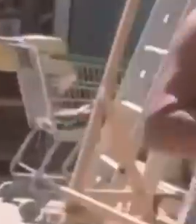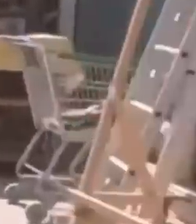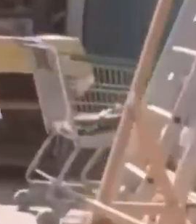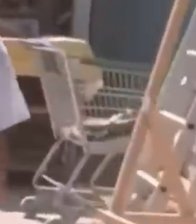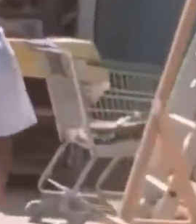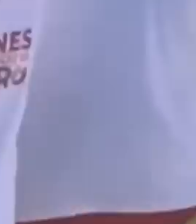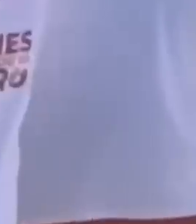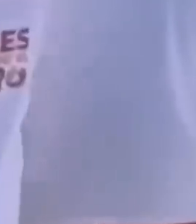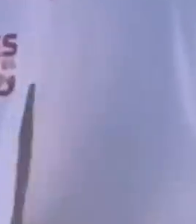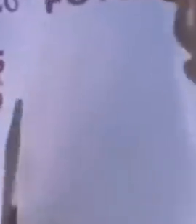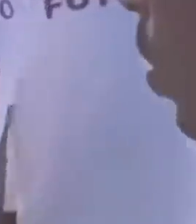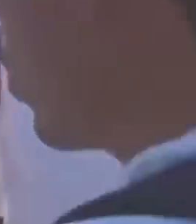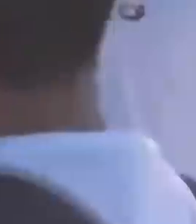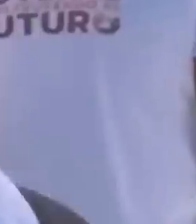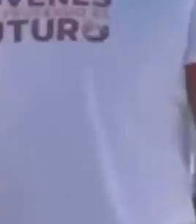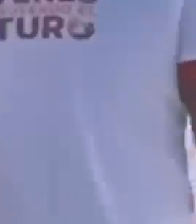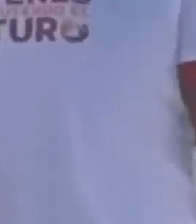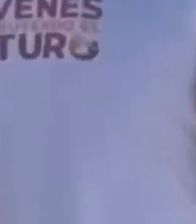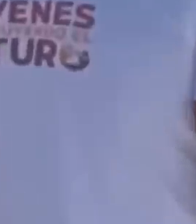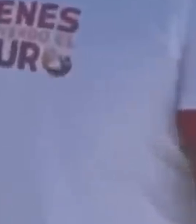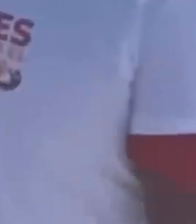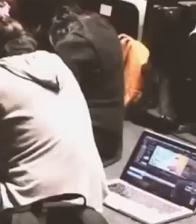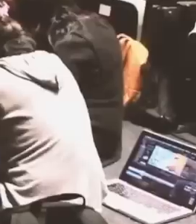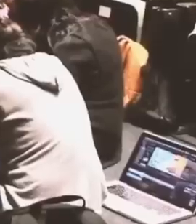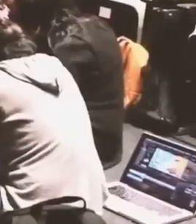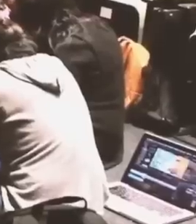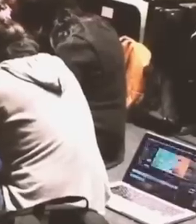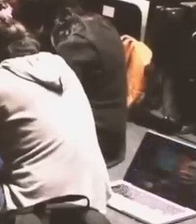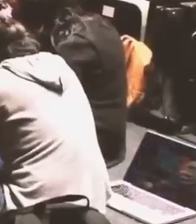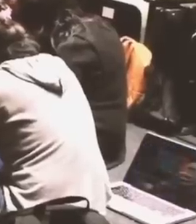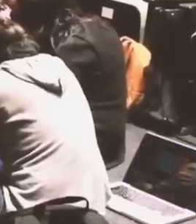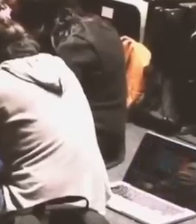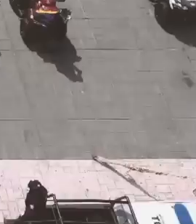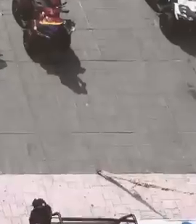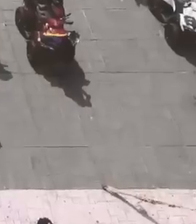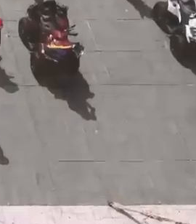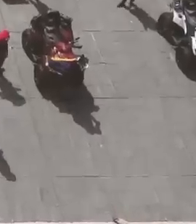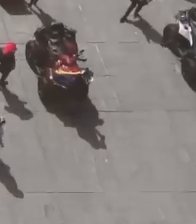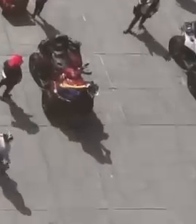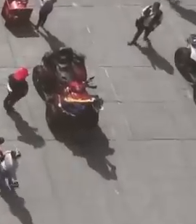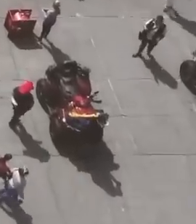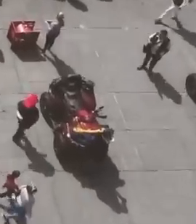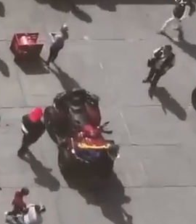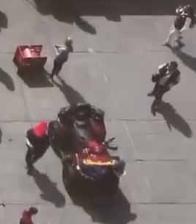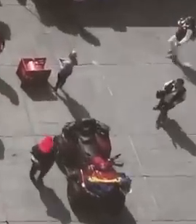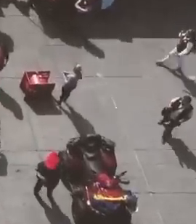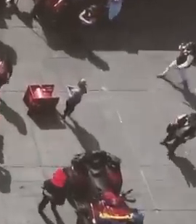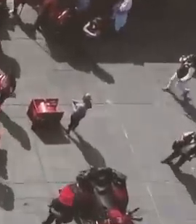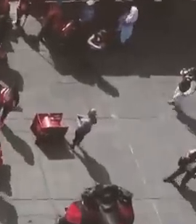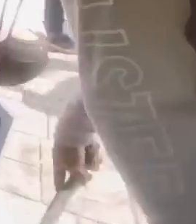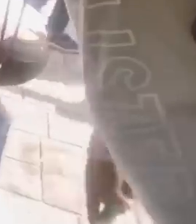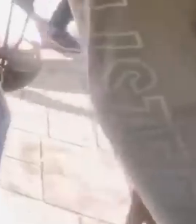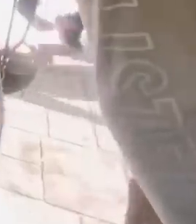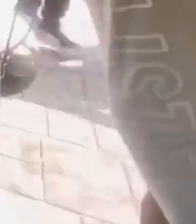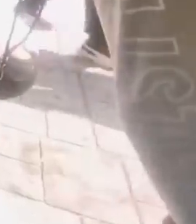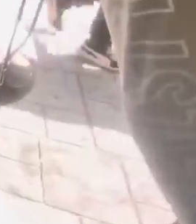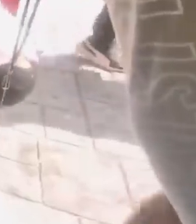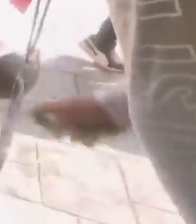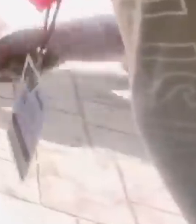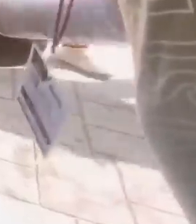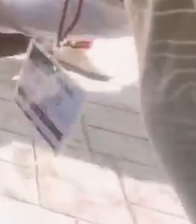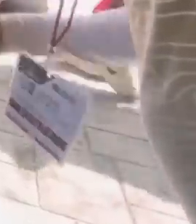ofrecido promociones de educación media superior a cada región se han llevado las ferias de p con